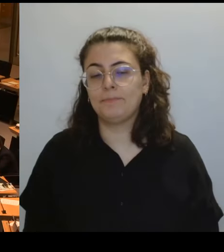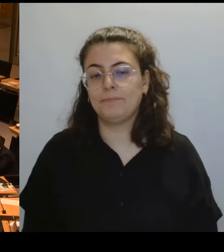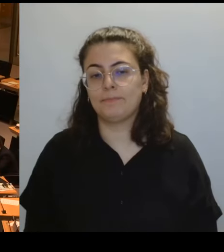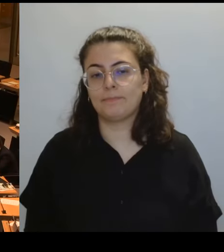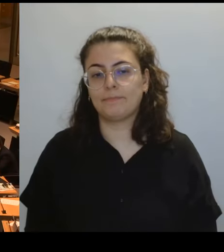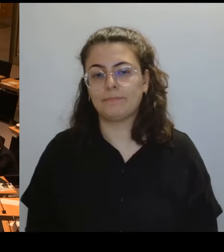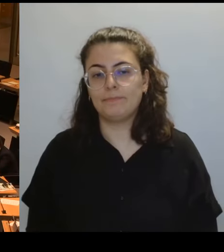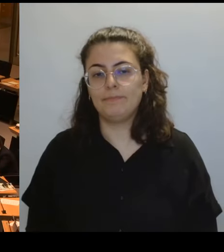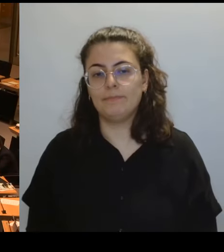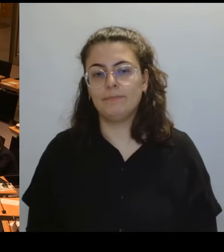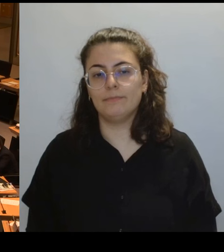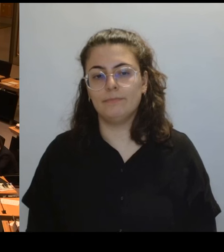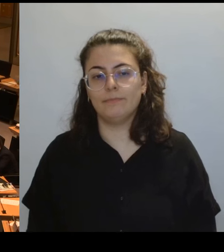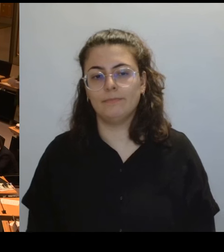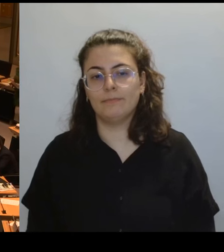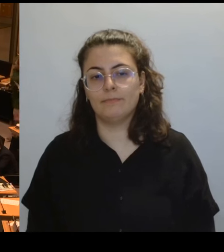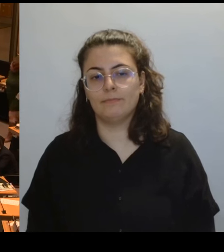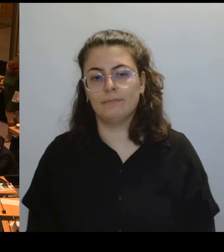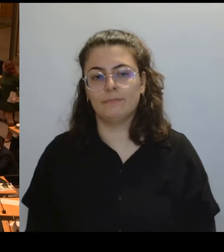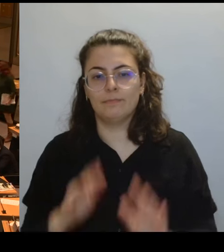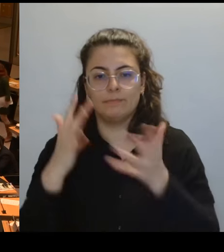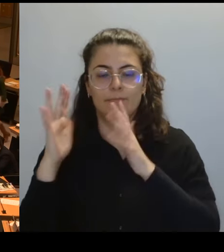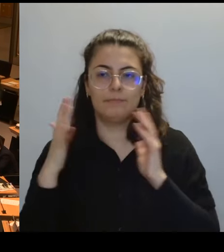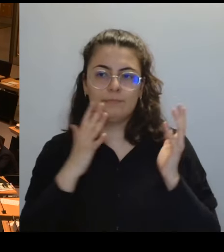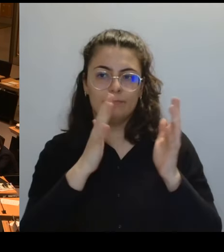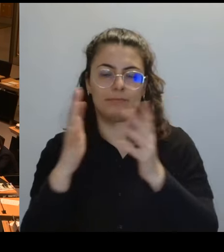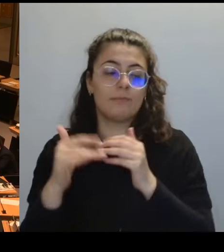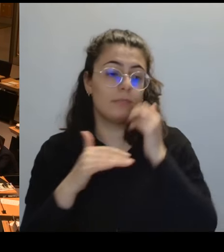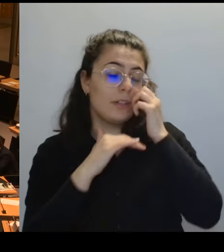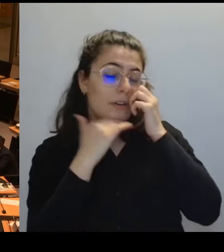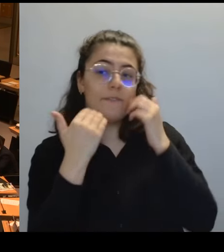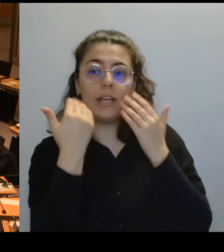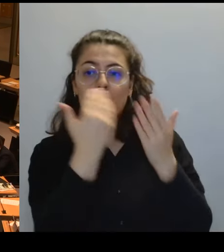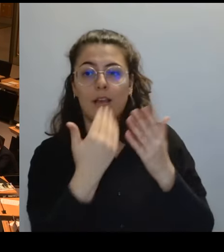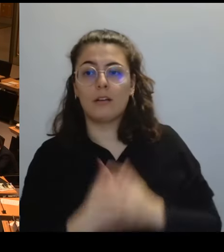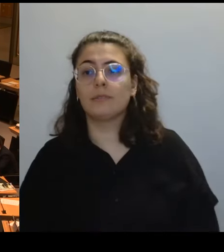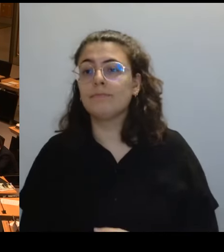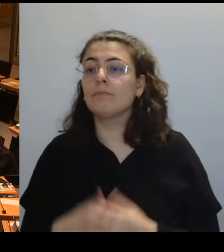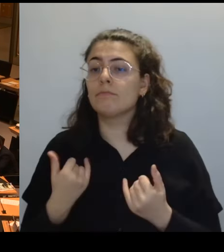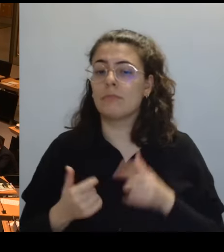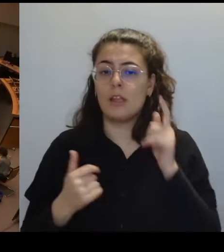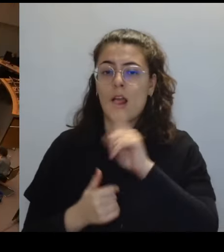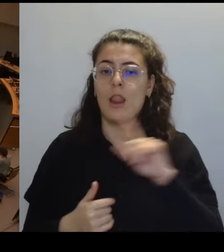(Rednerwechsel) (Beifall) Vielen Dank, Herr Kollege. Für die Linksfraktion hat die Abgeordnete Genburg jetzt das Wort.